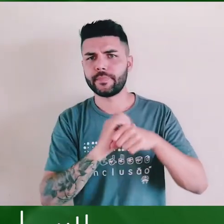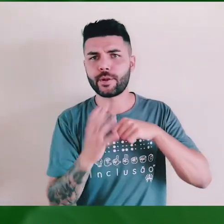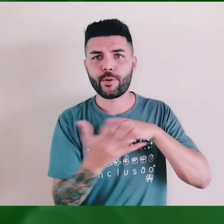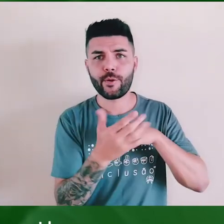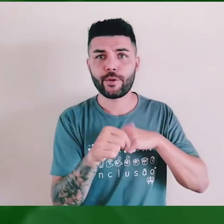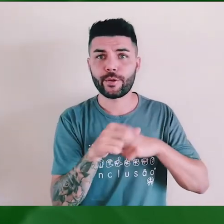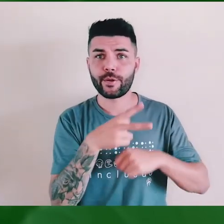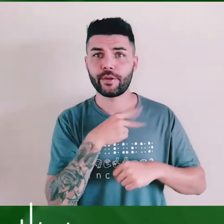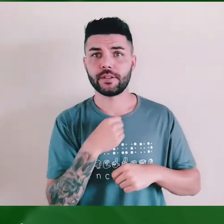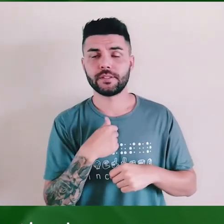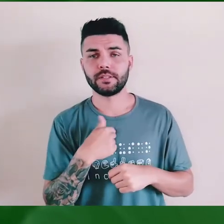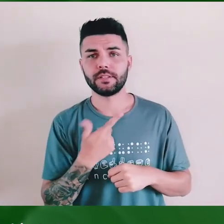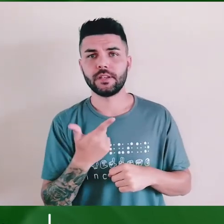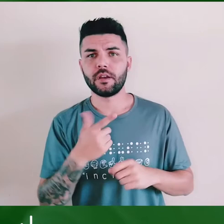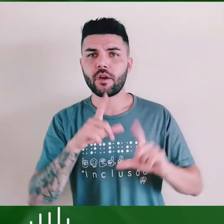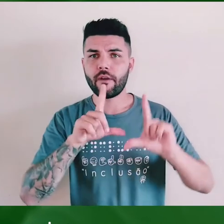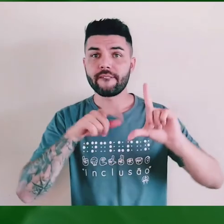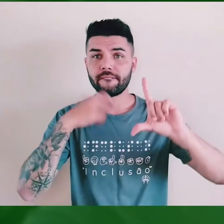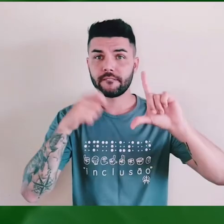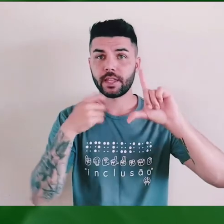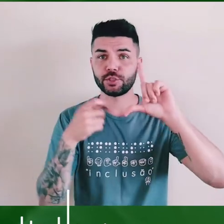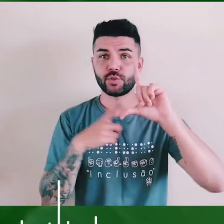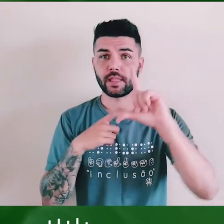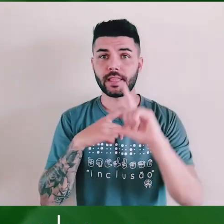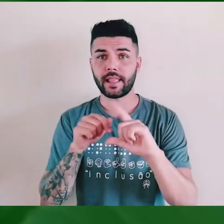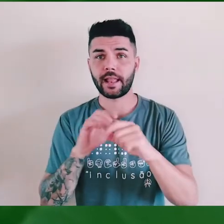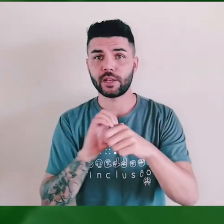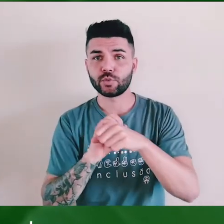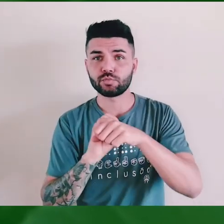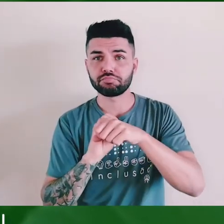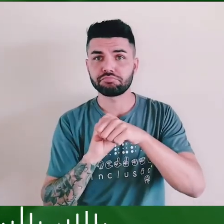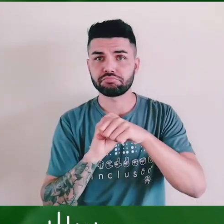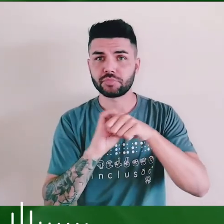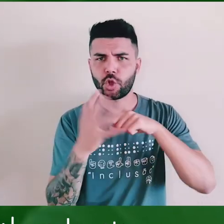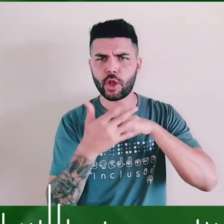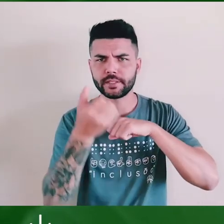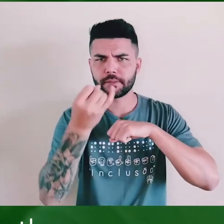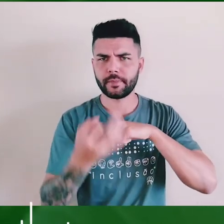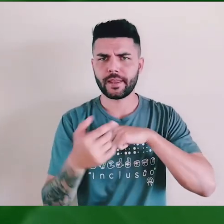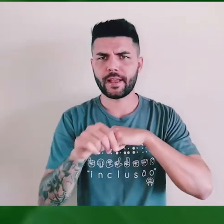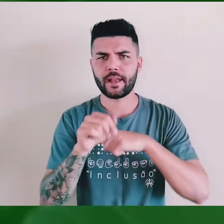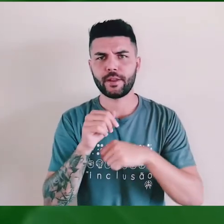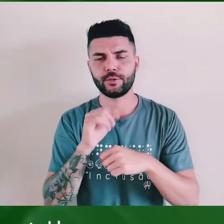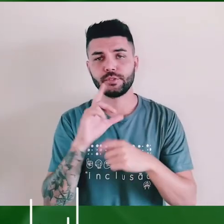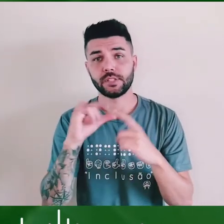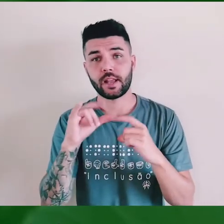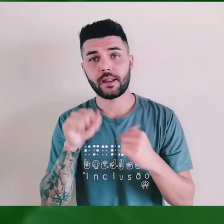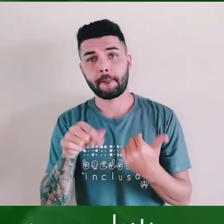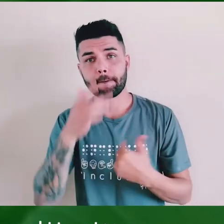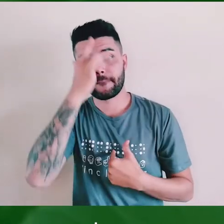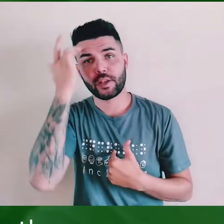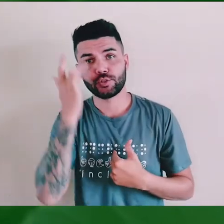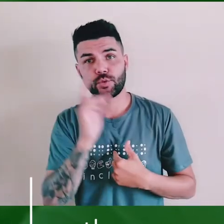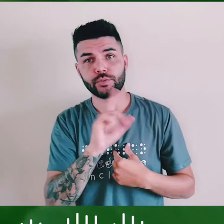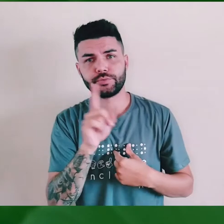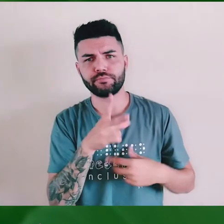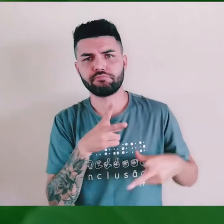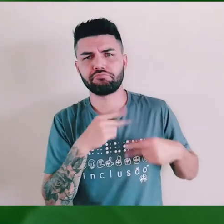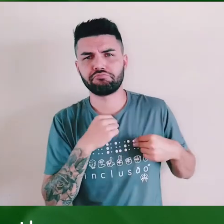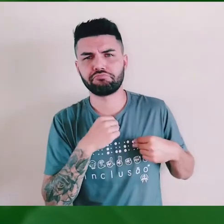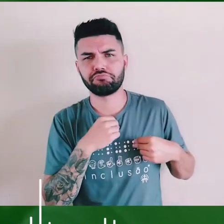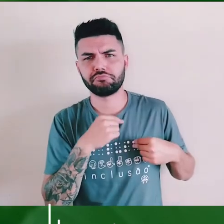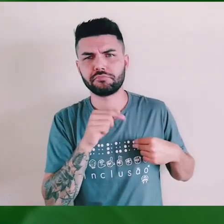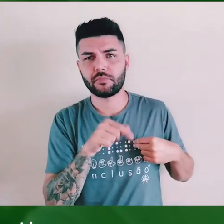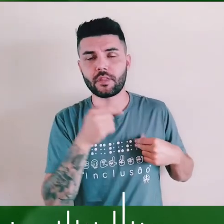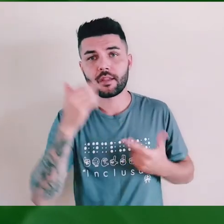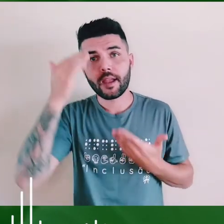Instagram, e muita gente que não pegou Corona Vírus viu e agradeceu as dicas que foi assim...